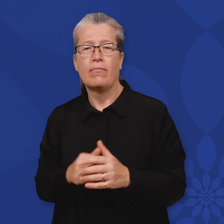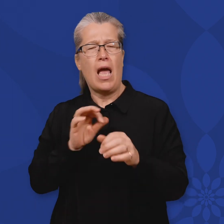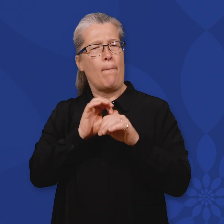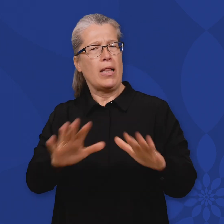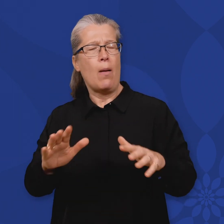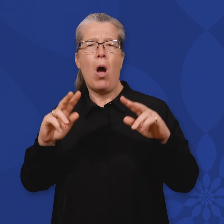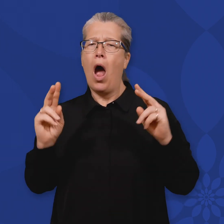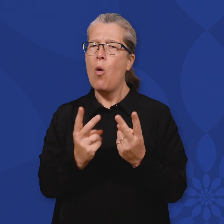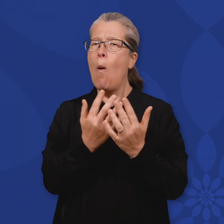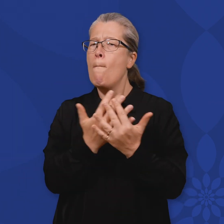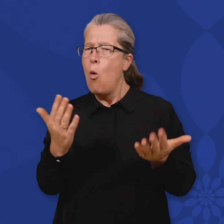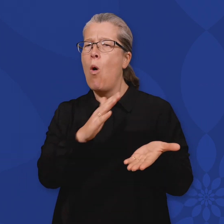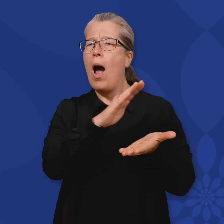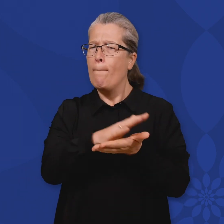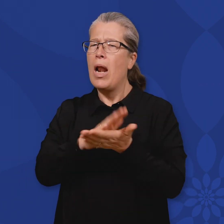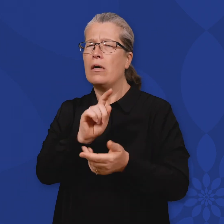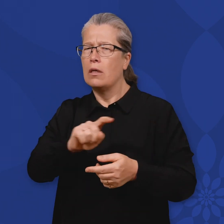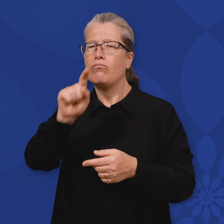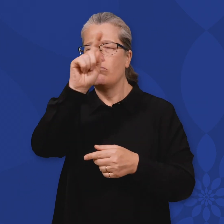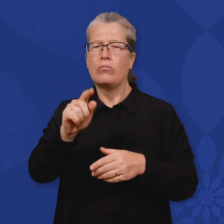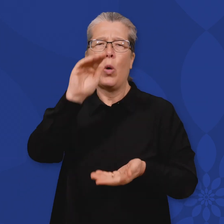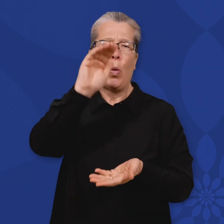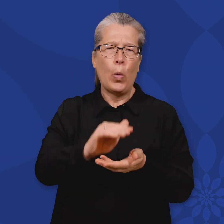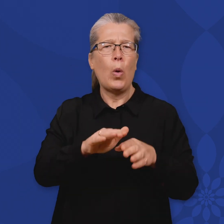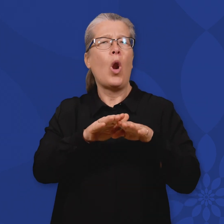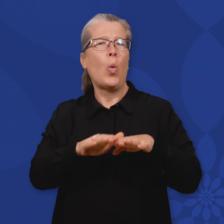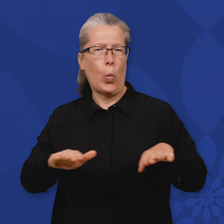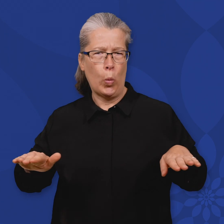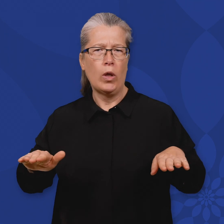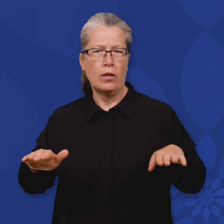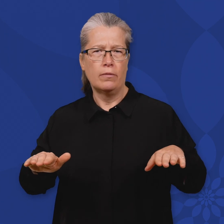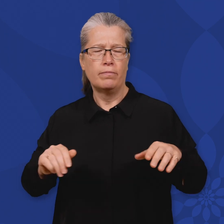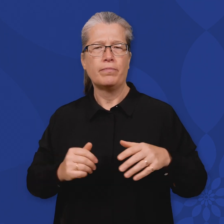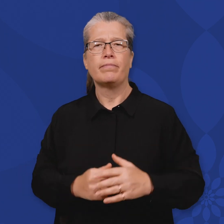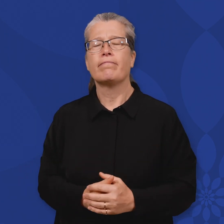Epidemin har dock lugnat ner sig på många håll.